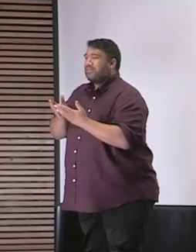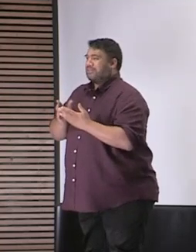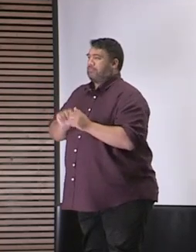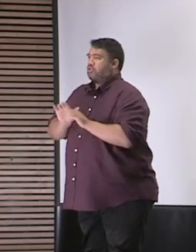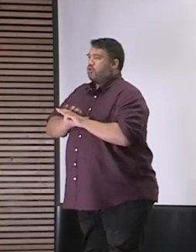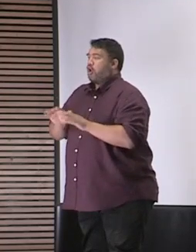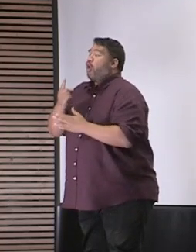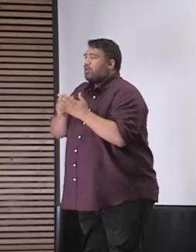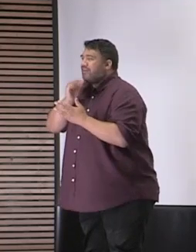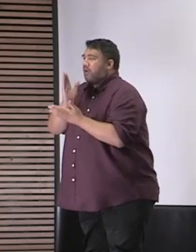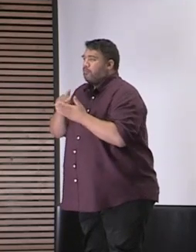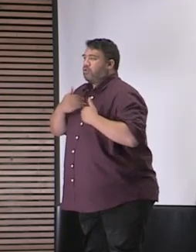contacto cercano o físico con